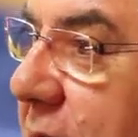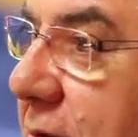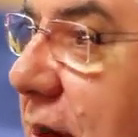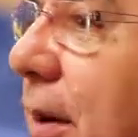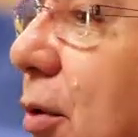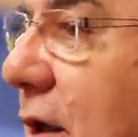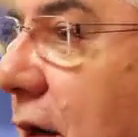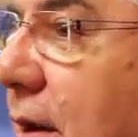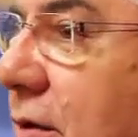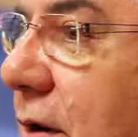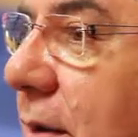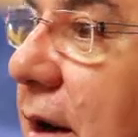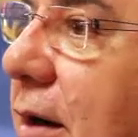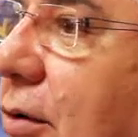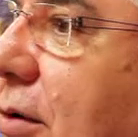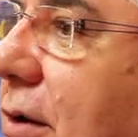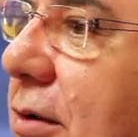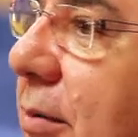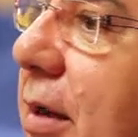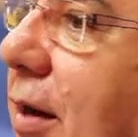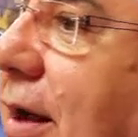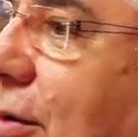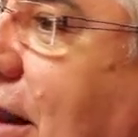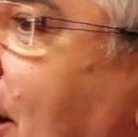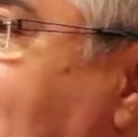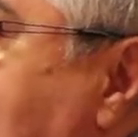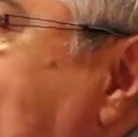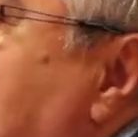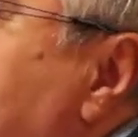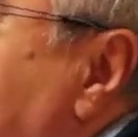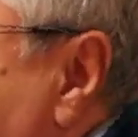principios de que salió a nivel nacional, porque Rajoy se quedó anonadado de que alguien